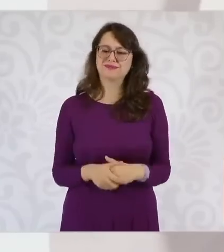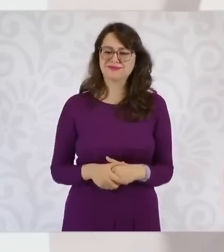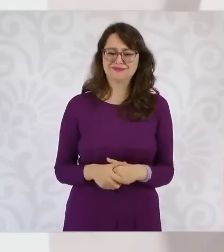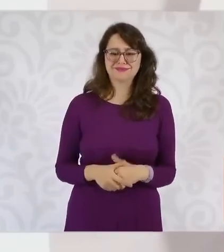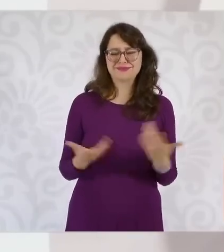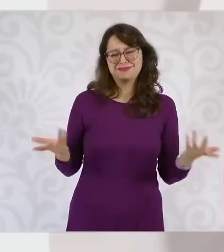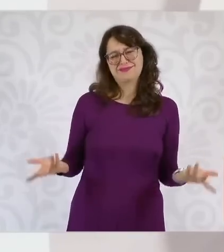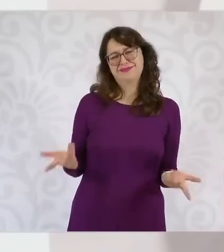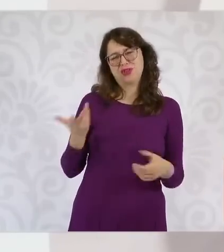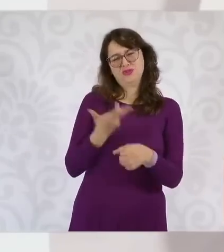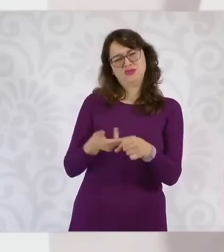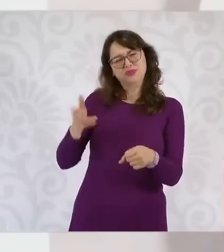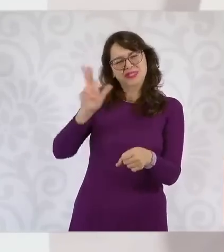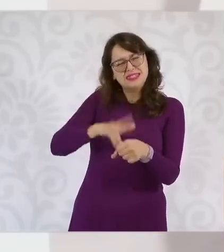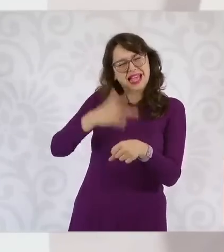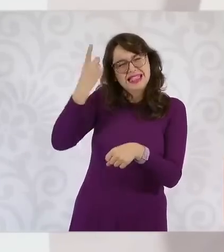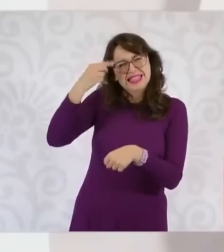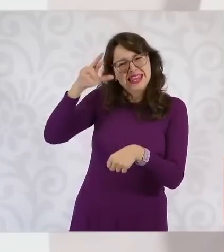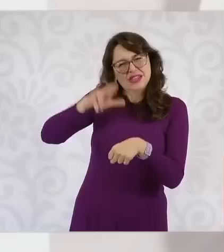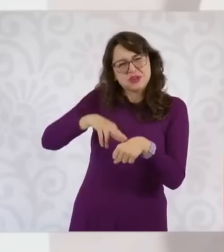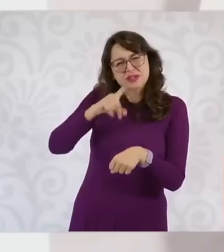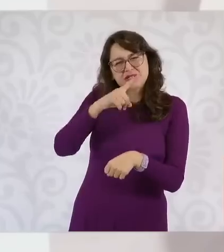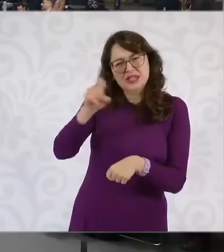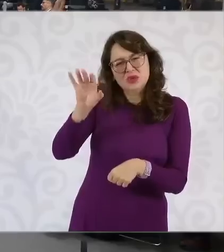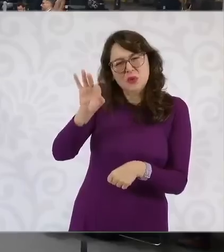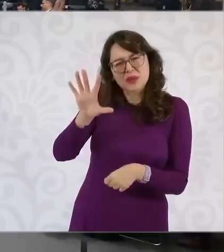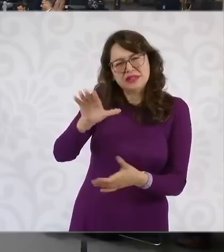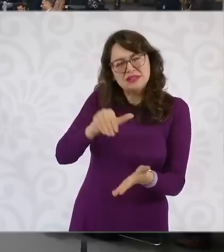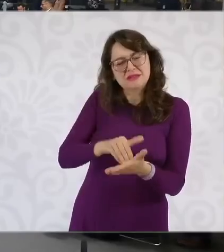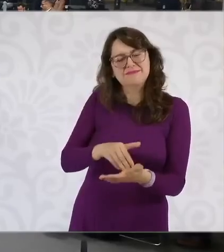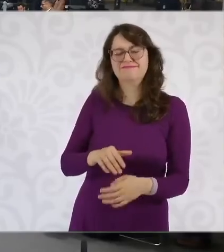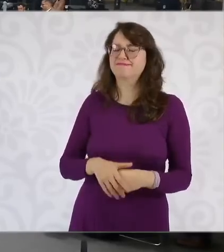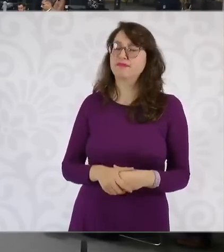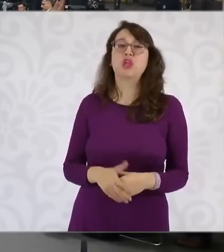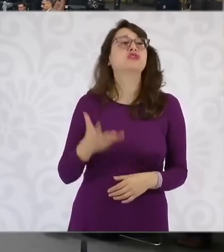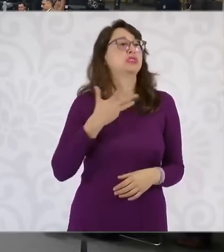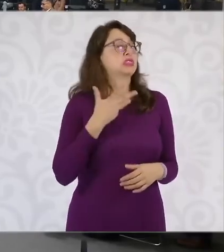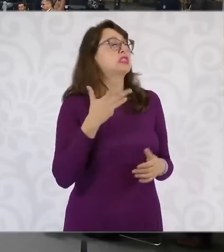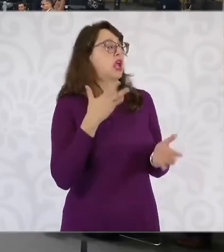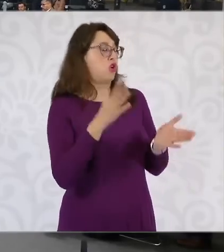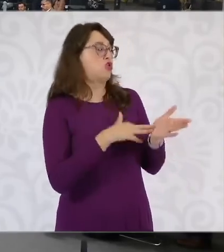un hospital 143,000 pes Bueno me mandaron varios recibos de sueldo Bueno si quieres cerramos ahí